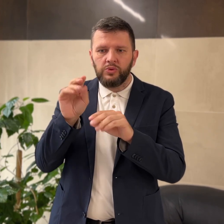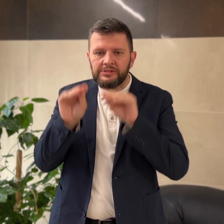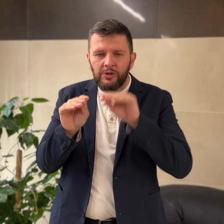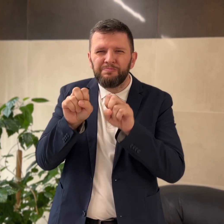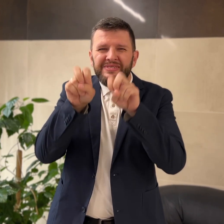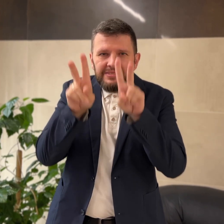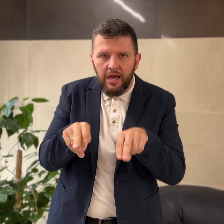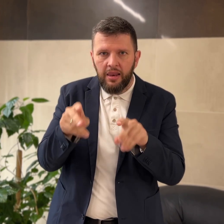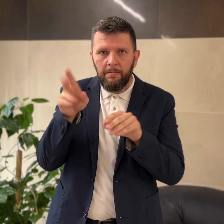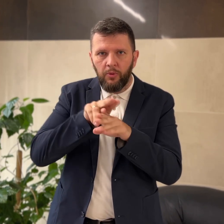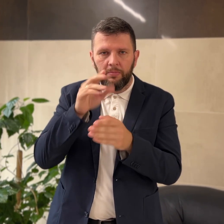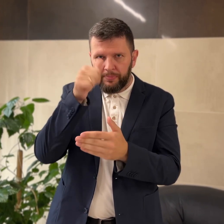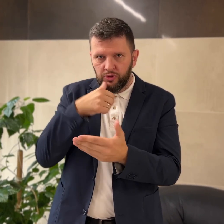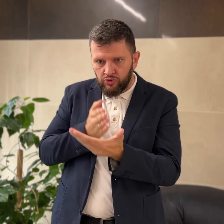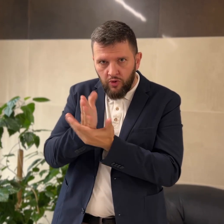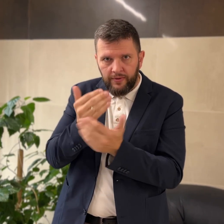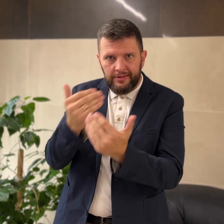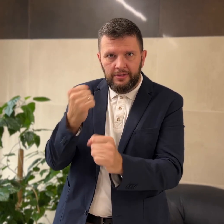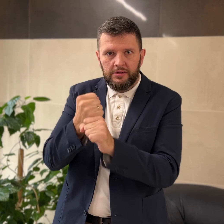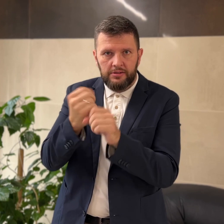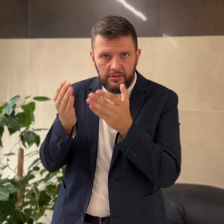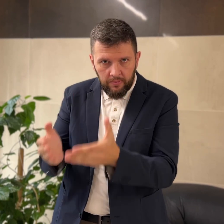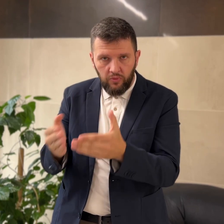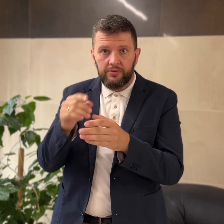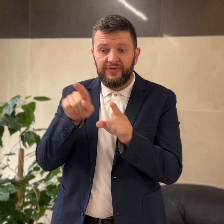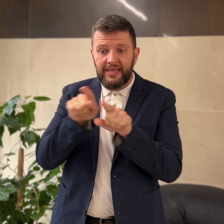создаёт специальные профильные условия под каждую из работ.